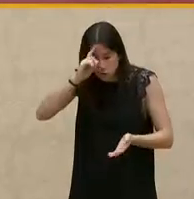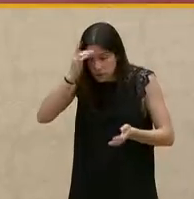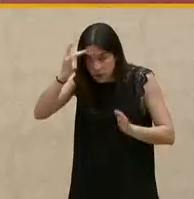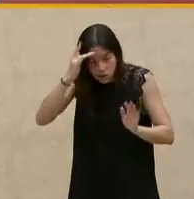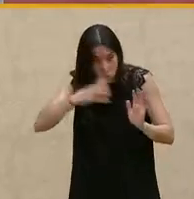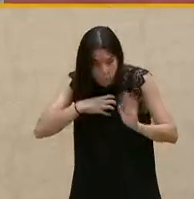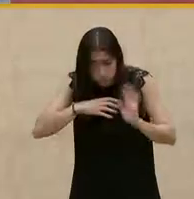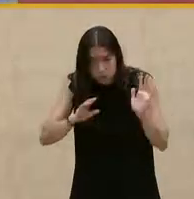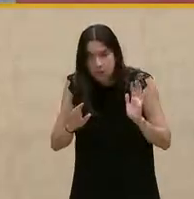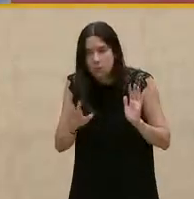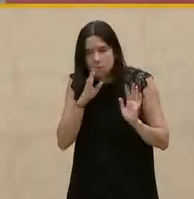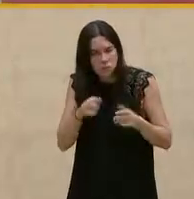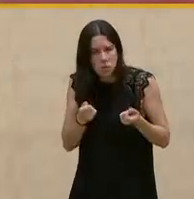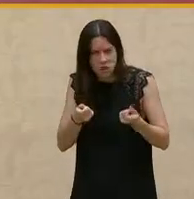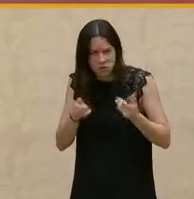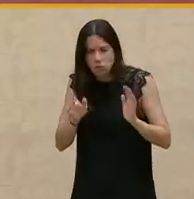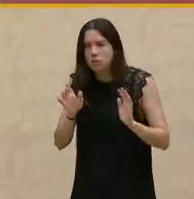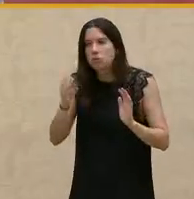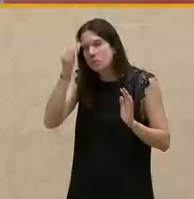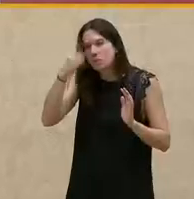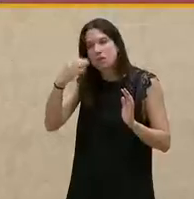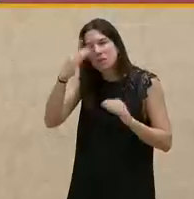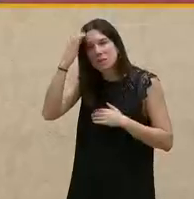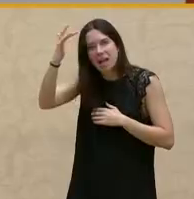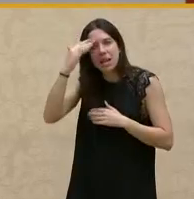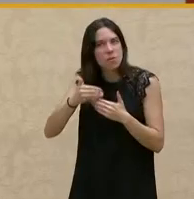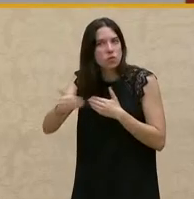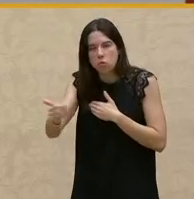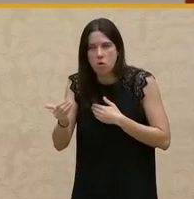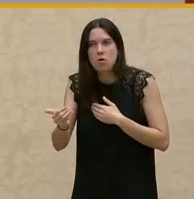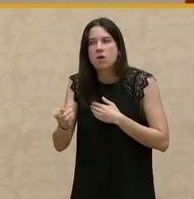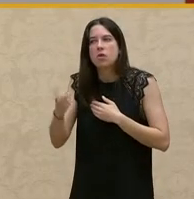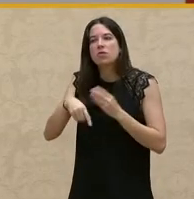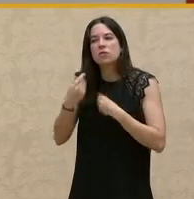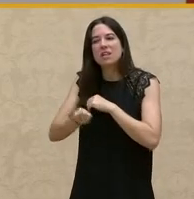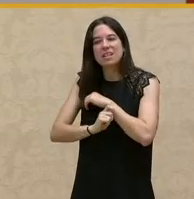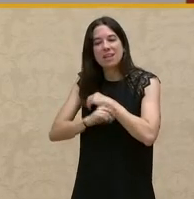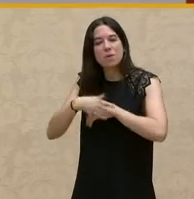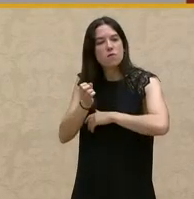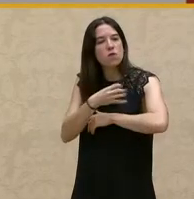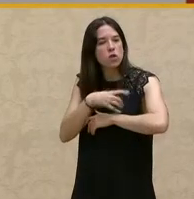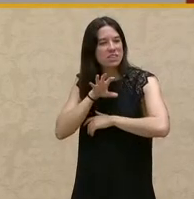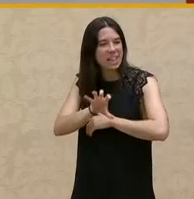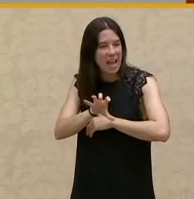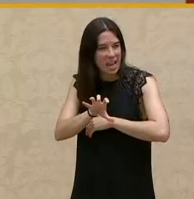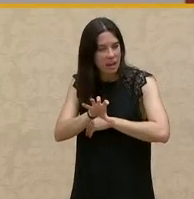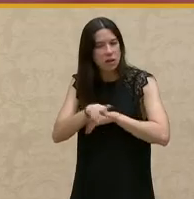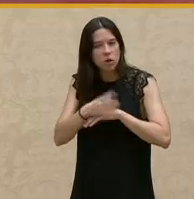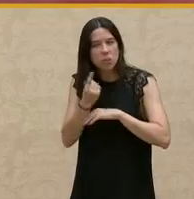igual que estamos haciendo con una estrategia de poder tener un fondo estatal que reserve recursos,